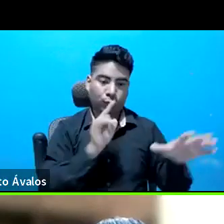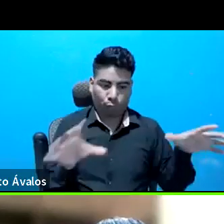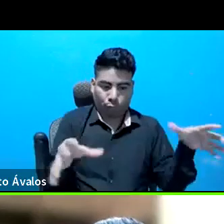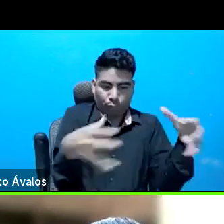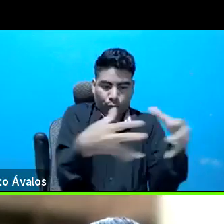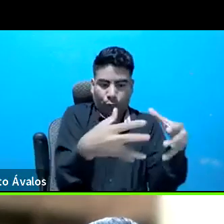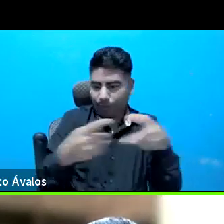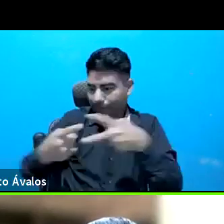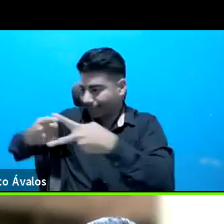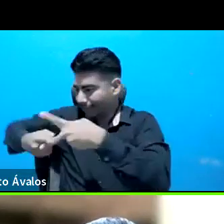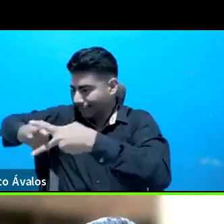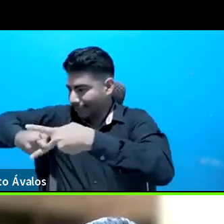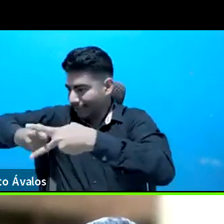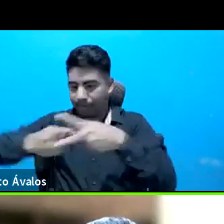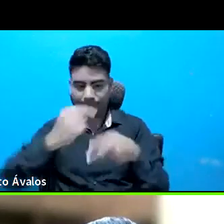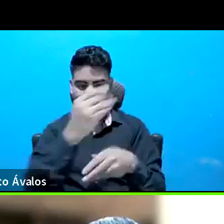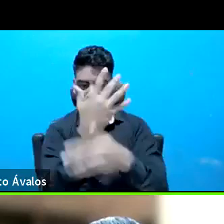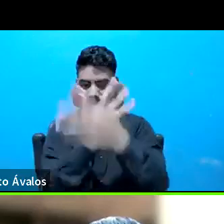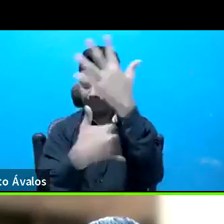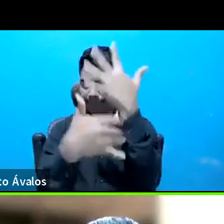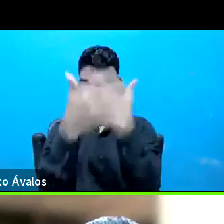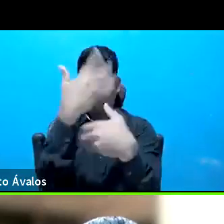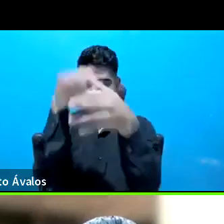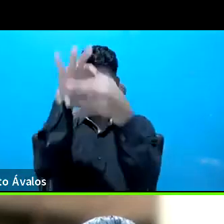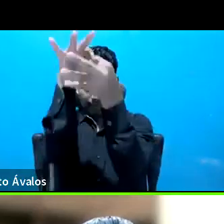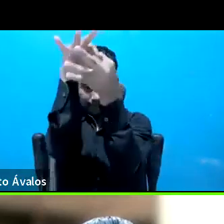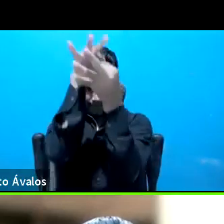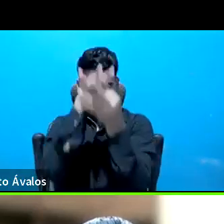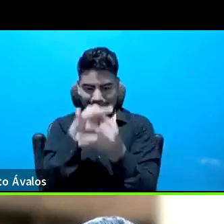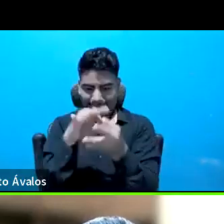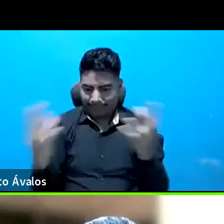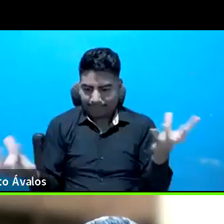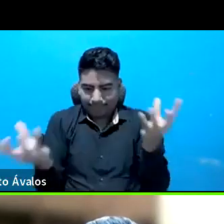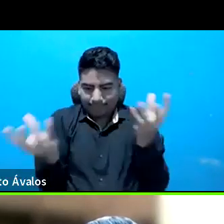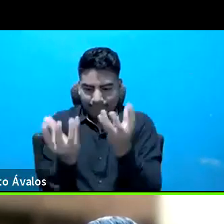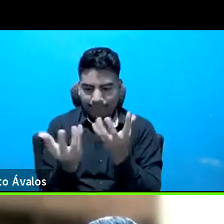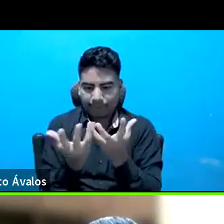Pasad